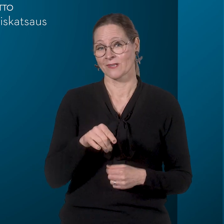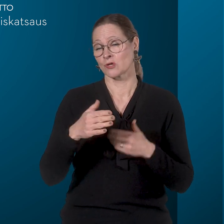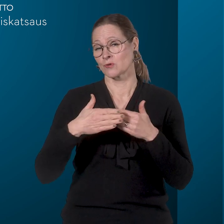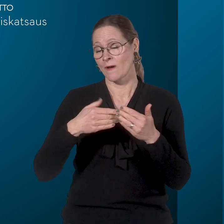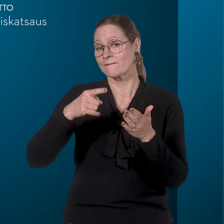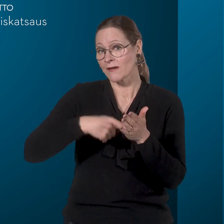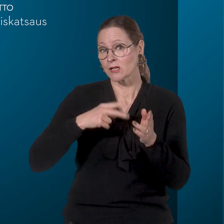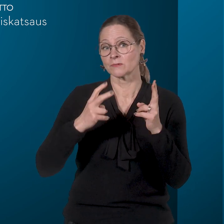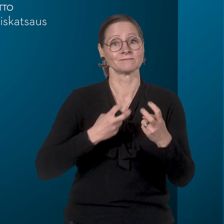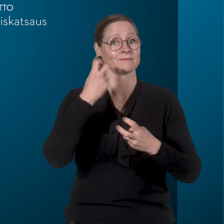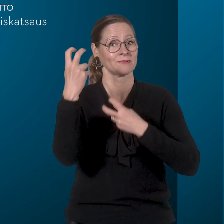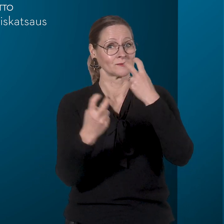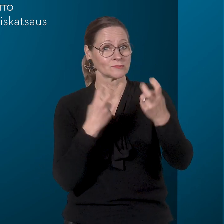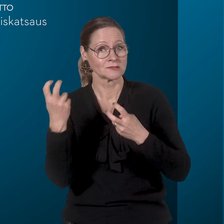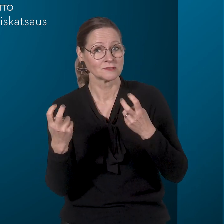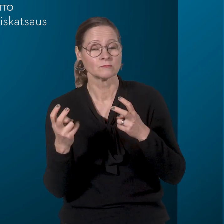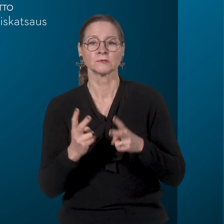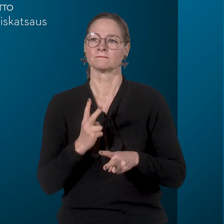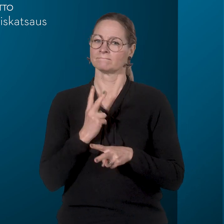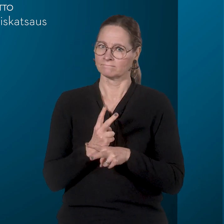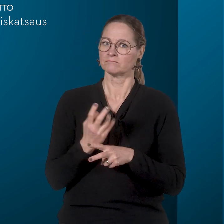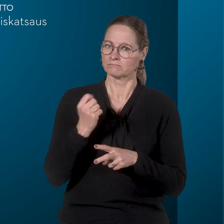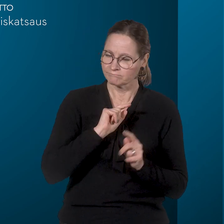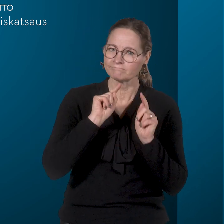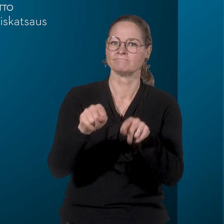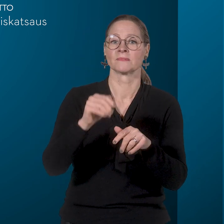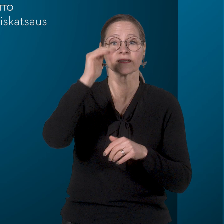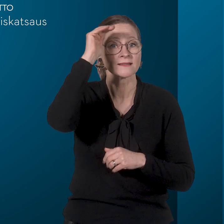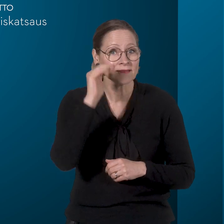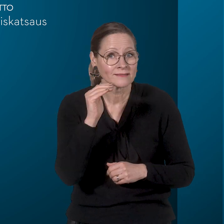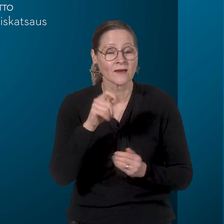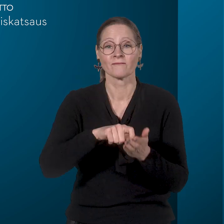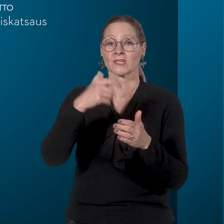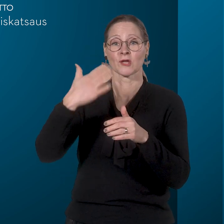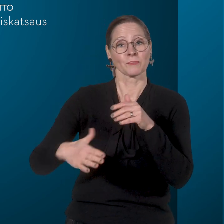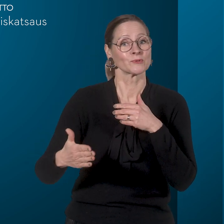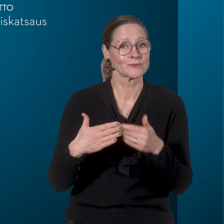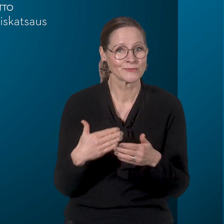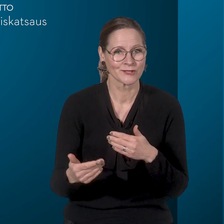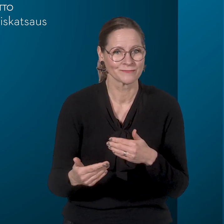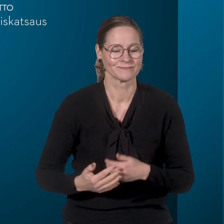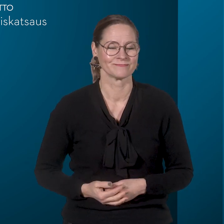Työ vaatii myös matkustelua sekä valmiutta ilta- ja viikonlopputyöhön.